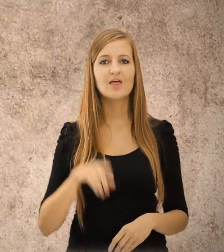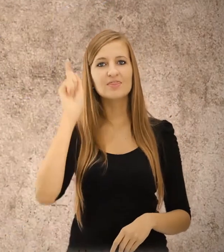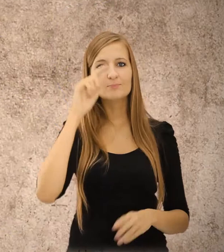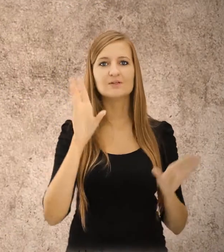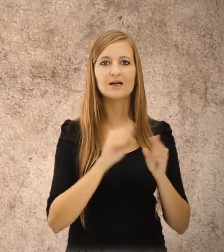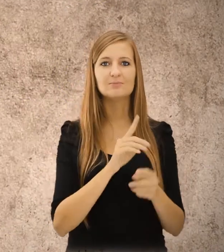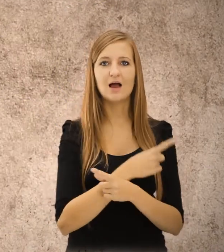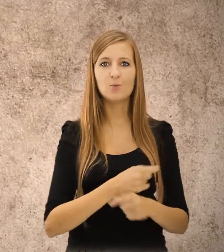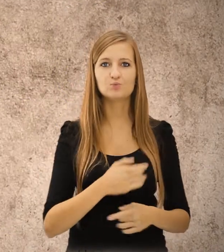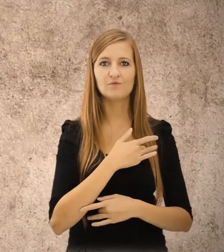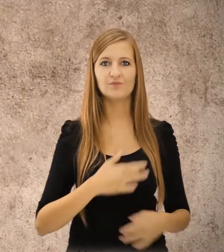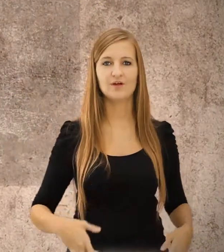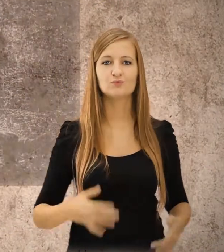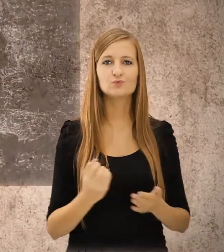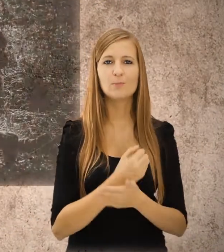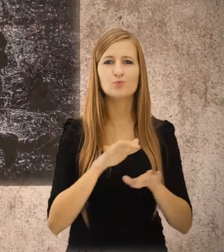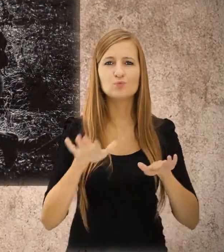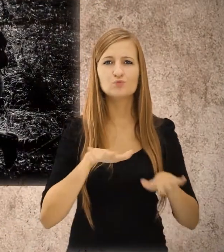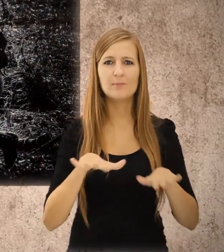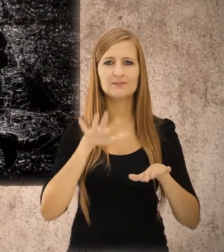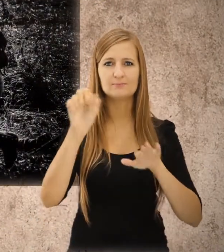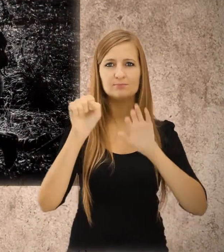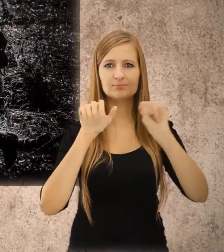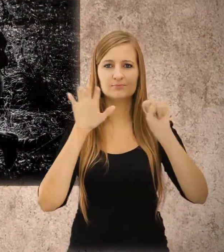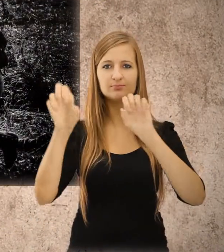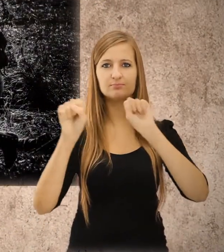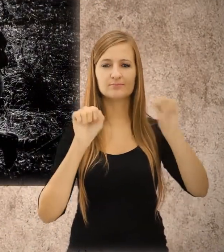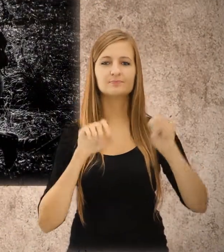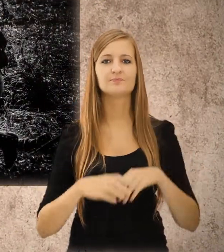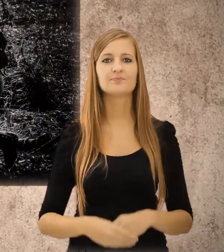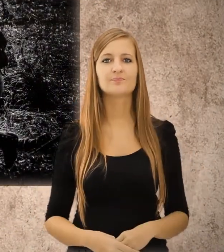Niemcy i Austro-Węgry zdobyli olbrzymie tereny.